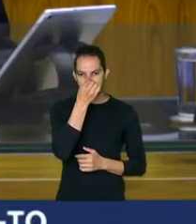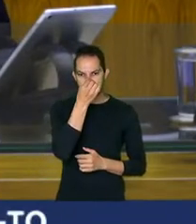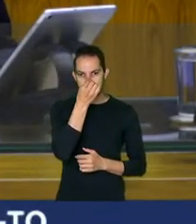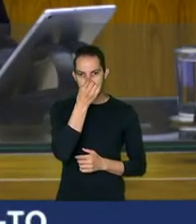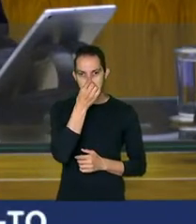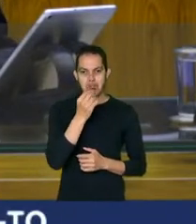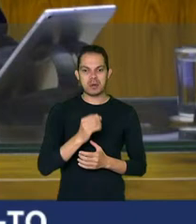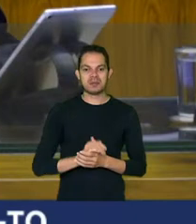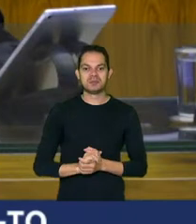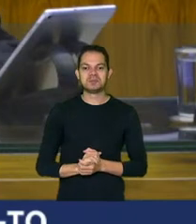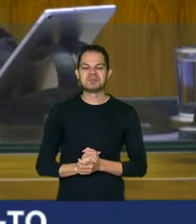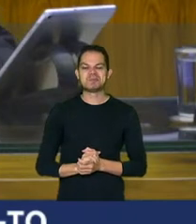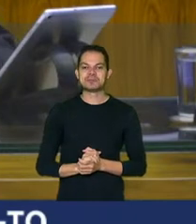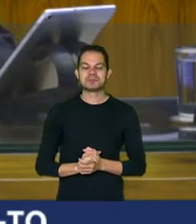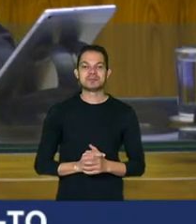COLEGA JOSÉNETO. E AGORA